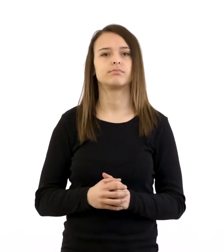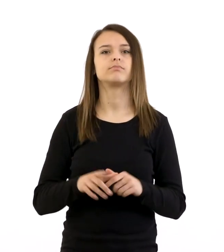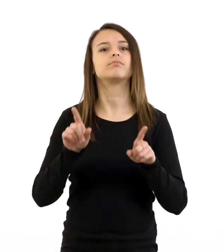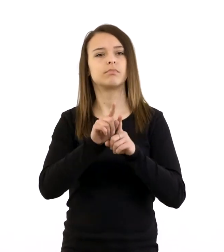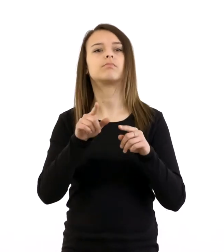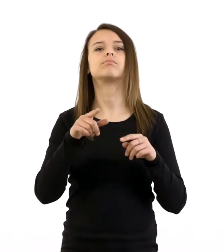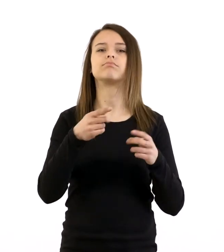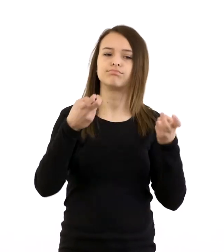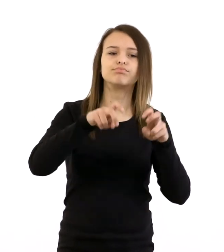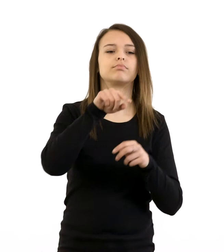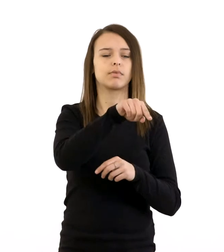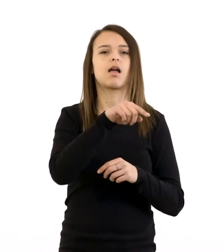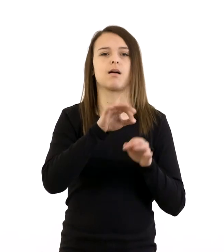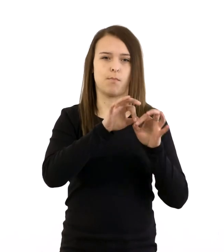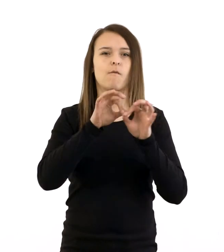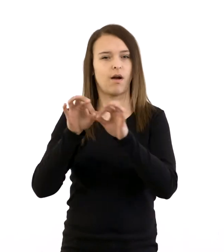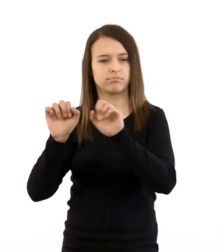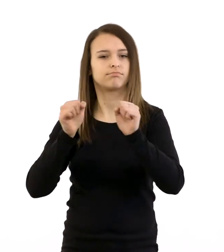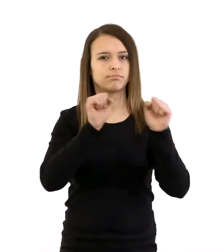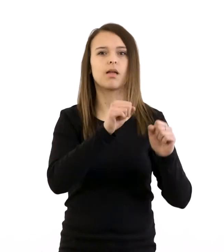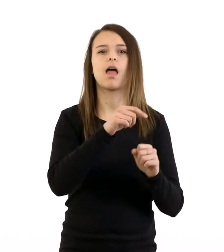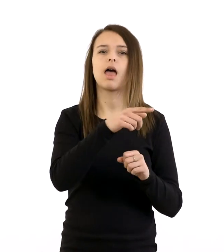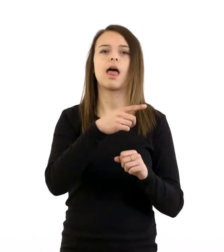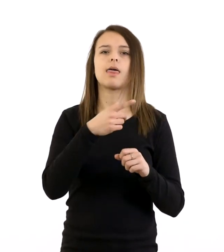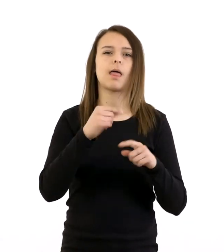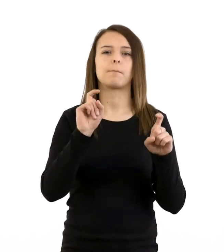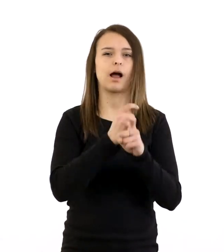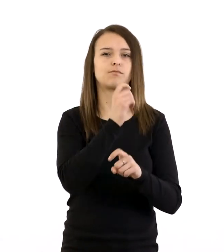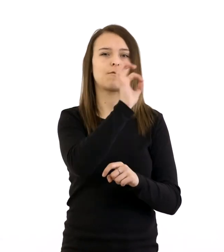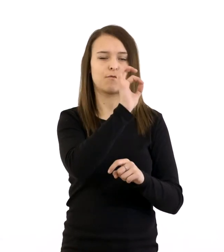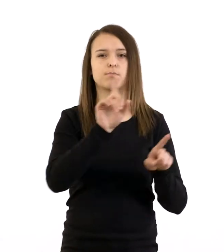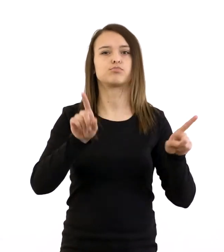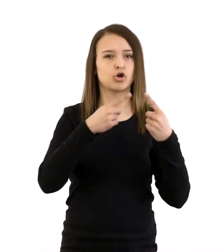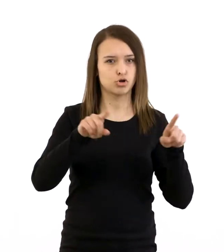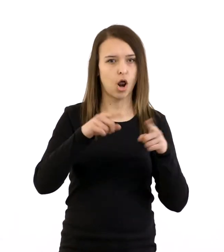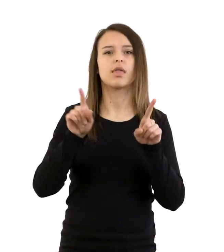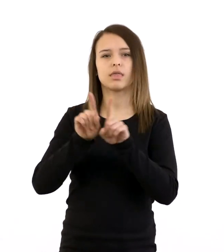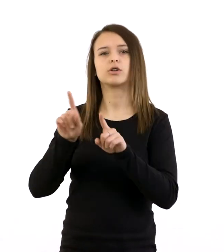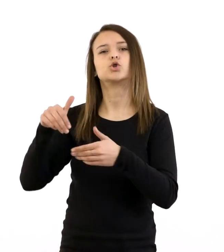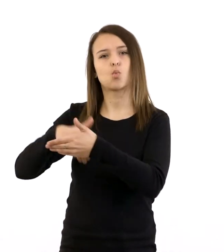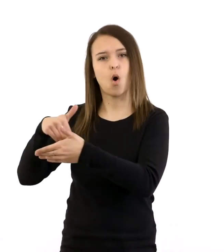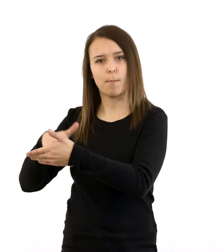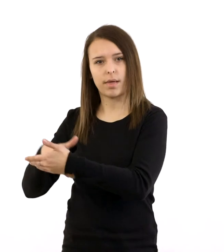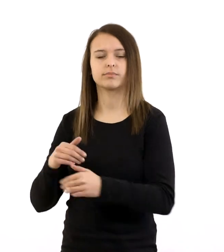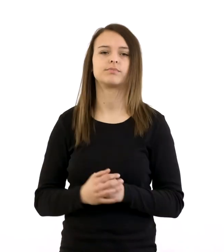prowadzenia niepublicznych przedszkoli lub wychowania przedszkolnego,